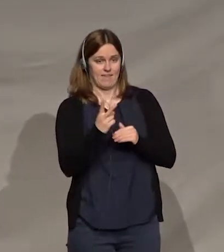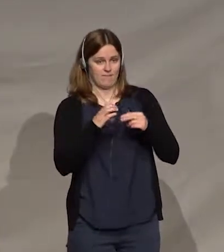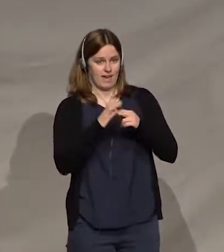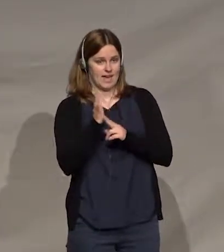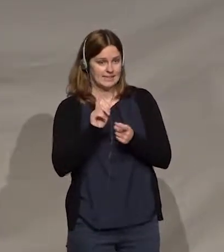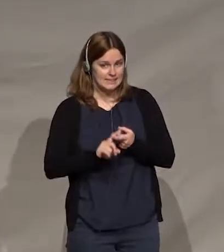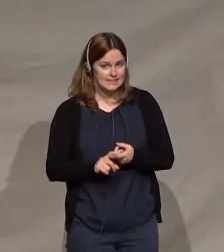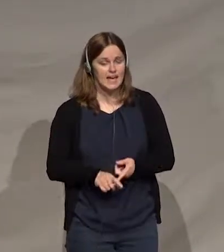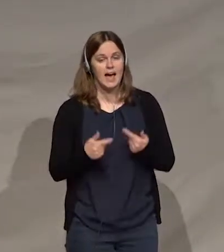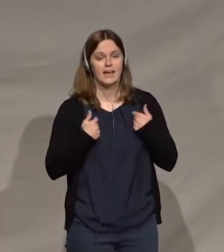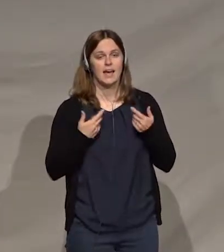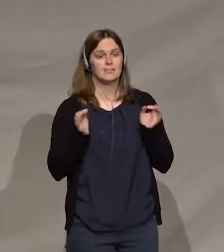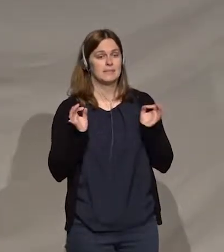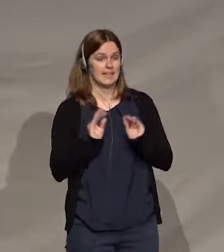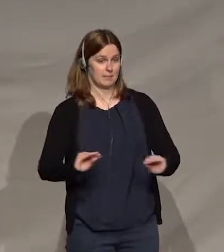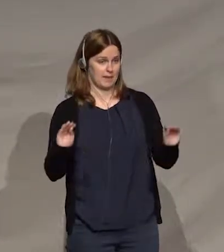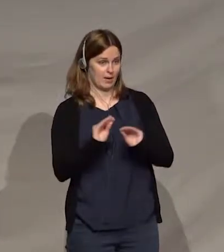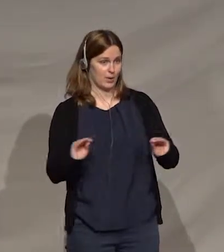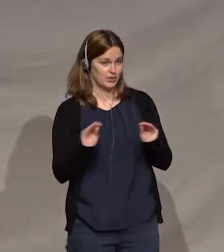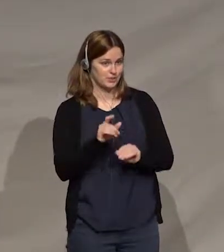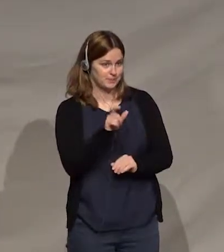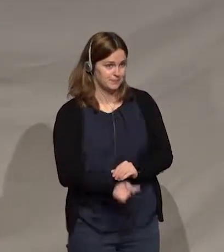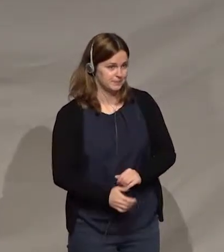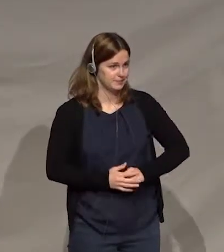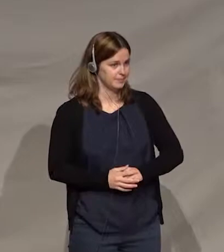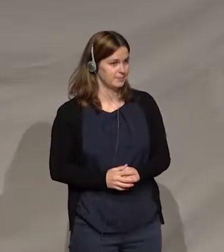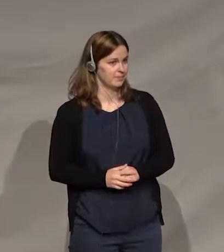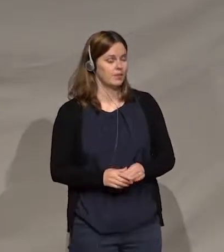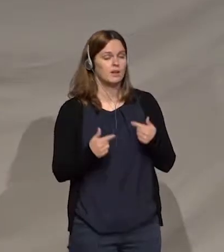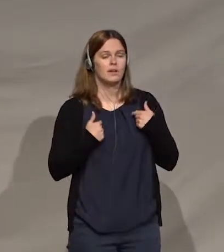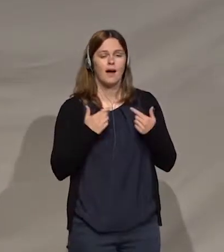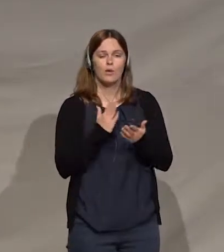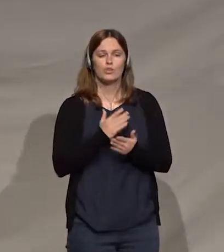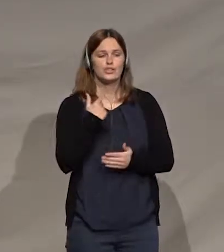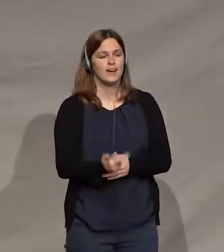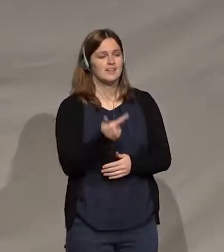pracuji už 25 let s lidmi, pro které je tištěný text nedostupný. Dnes tu se mnou je Lars Christensen,